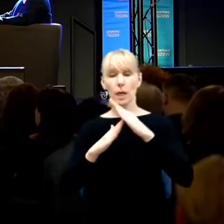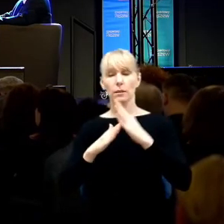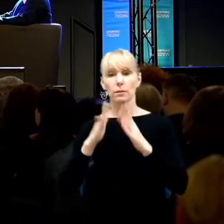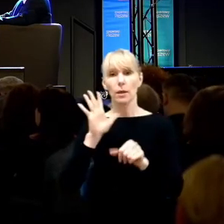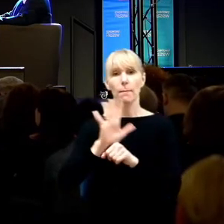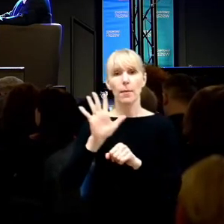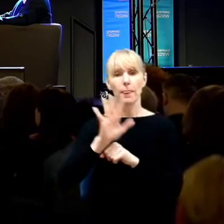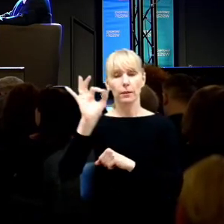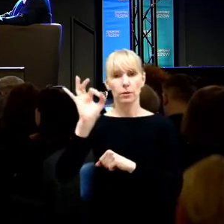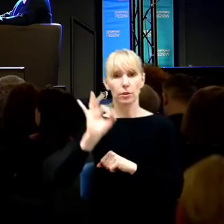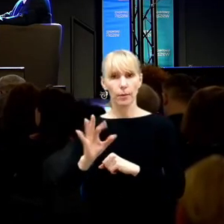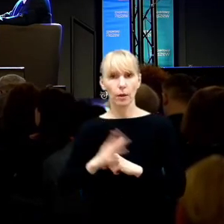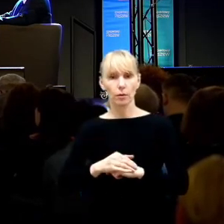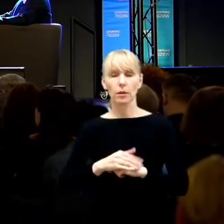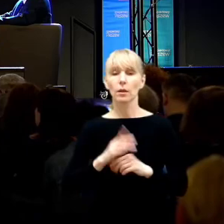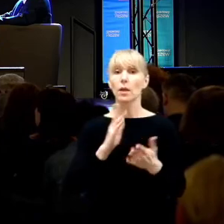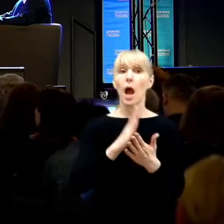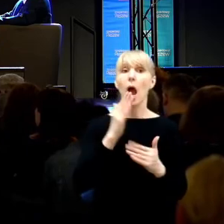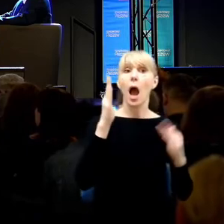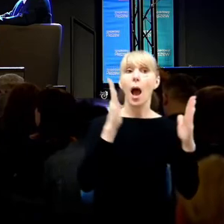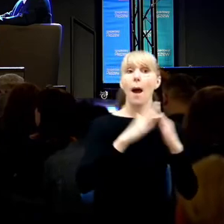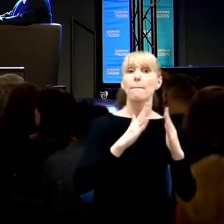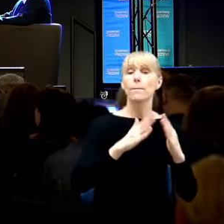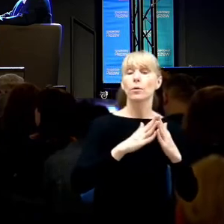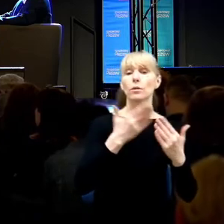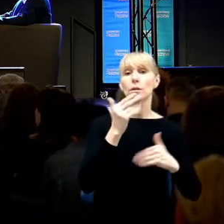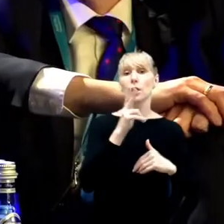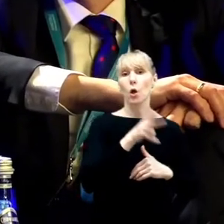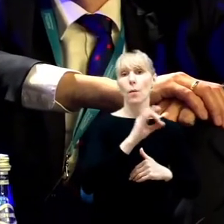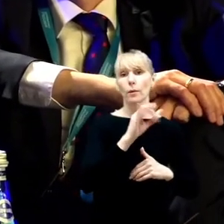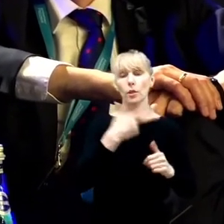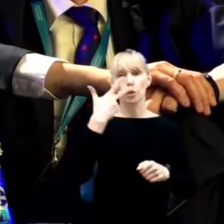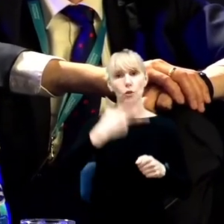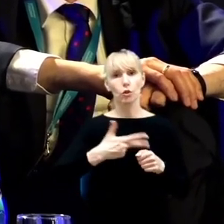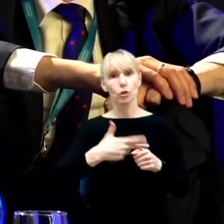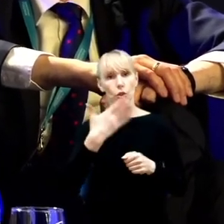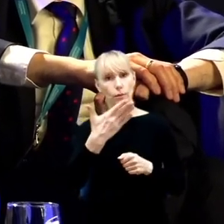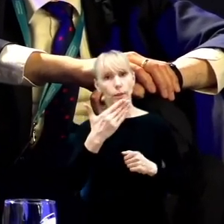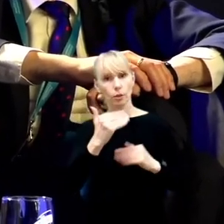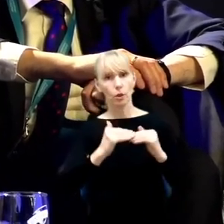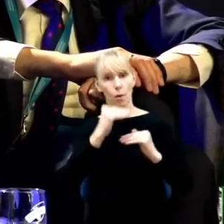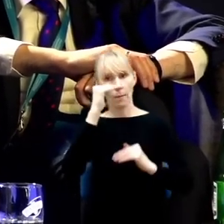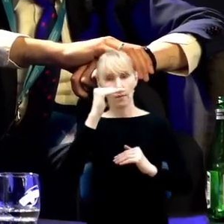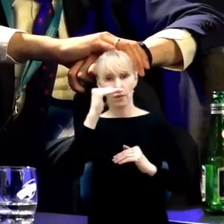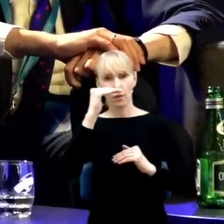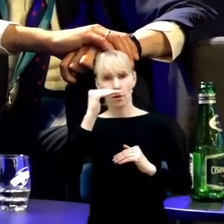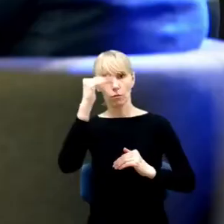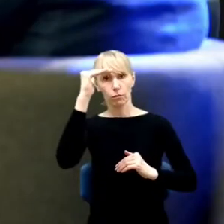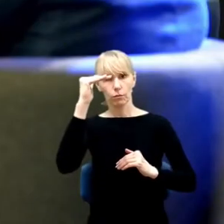W przypadku budownictwa czynszowego, ten 35% może jeszcze być podwyższony. Przy w remontach też?